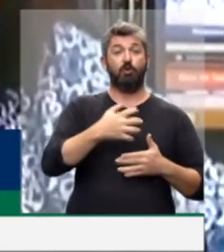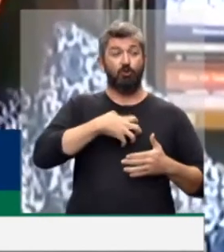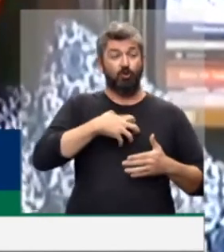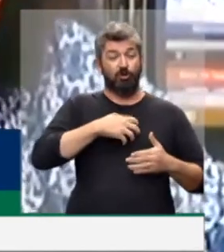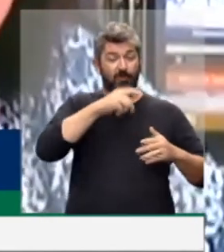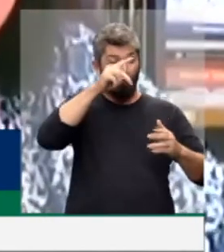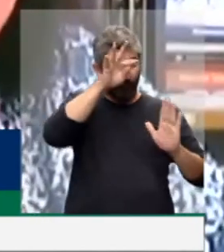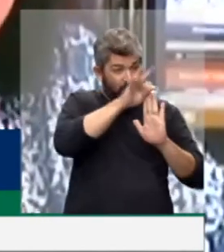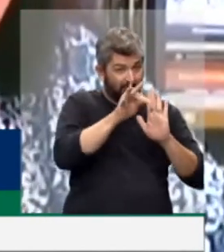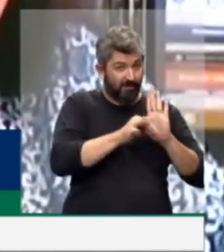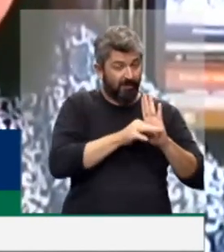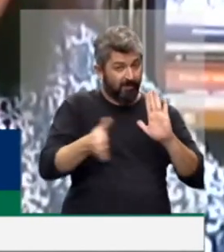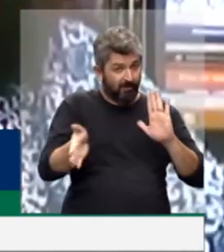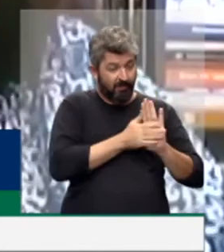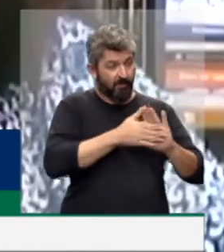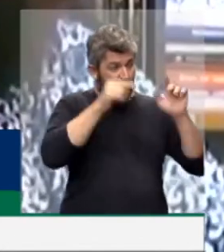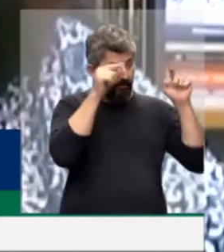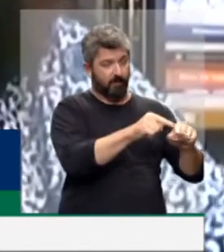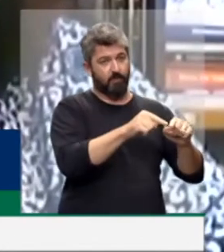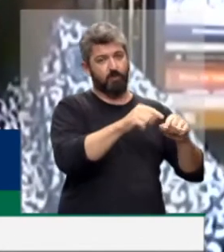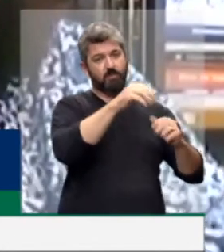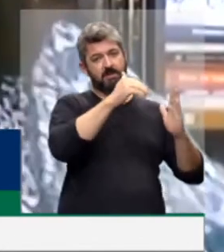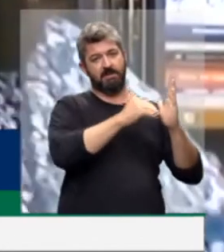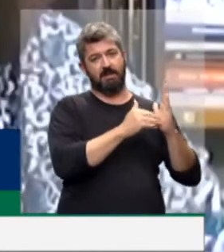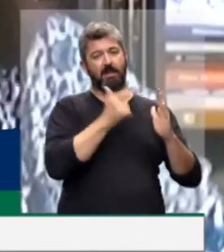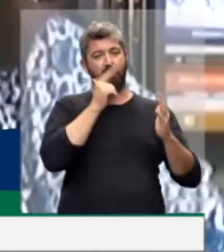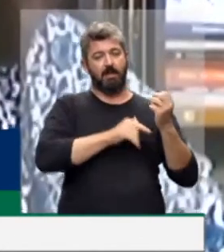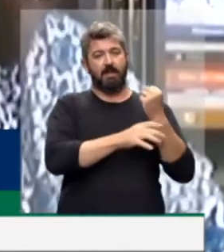UMA ANSIEDADE ENORME DA COMUNIDADE EDUCACIONAL BRASILEIRA PARA QUE POSSAMOS APROVAR A MATÉRIA COMO VEIO